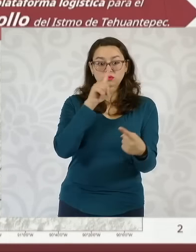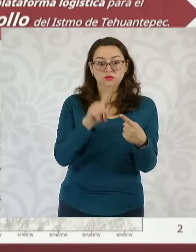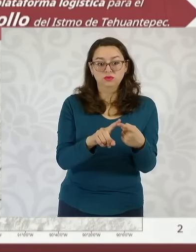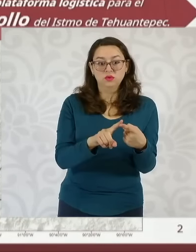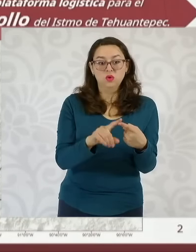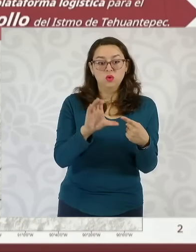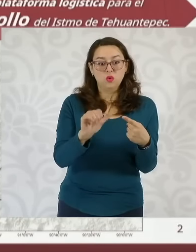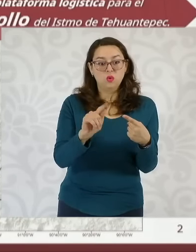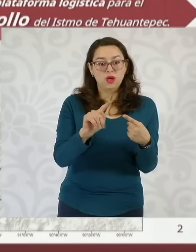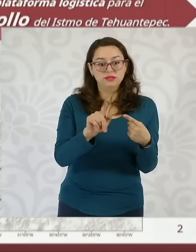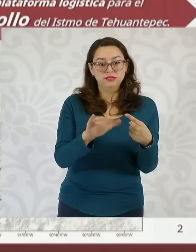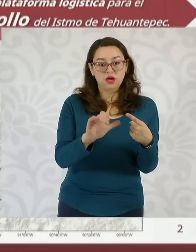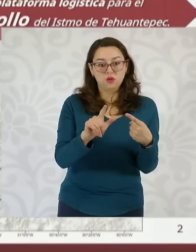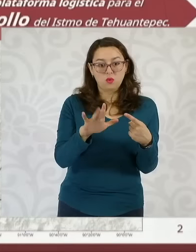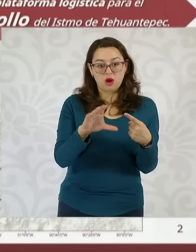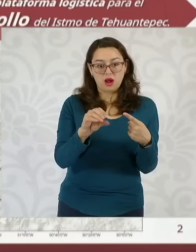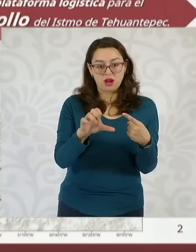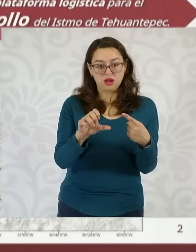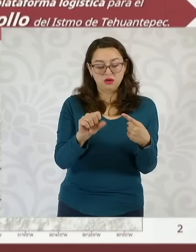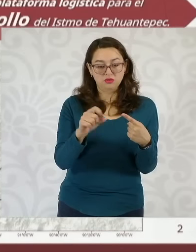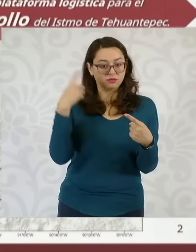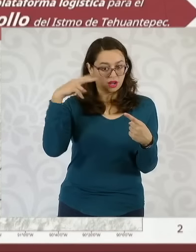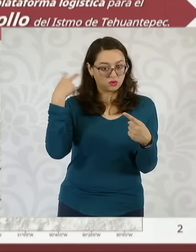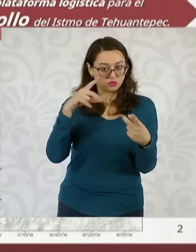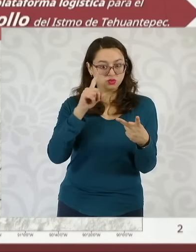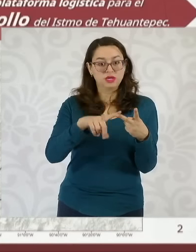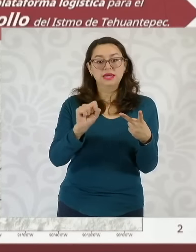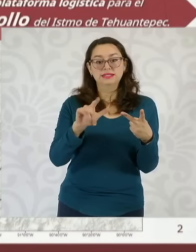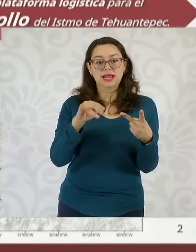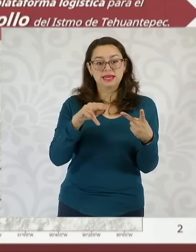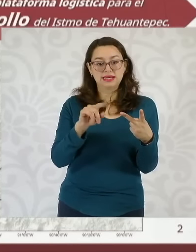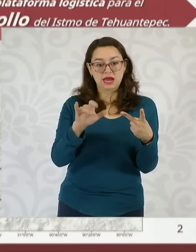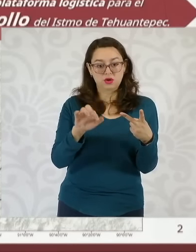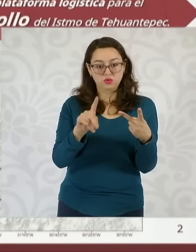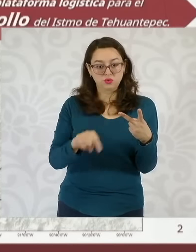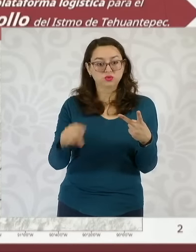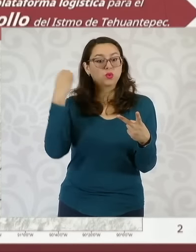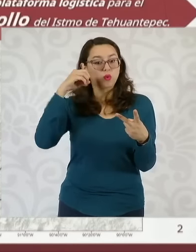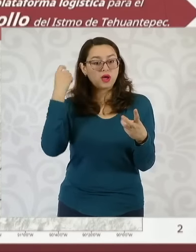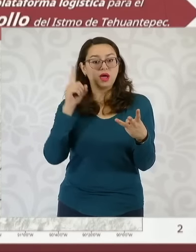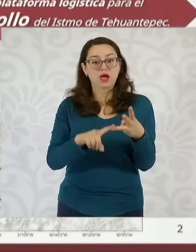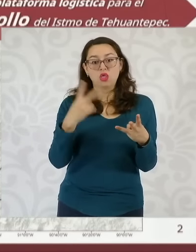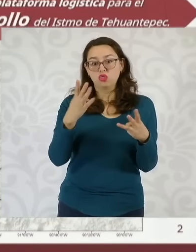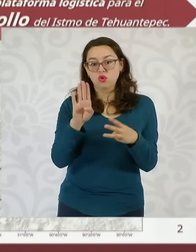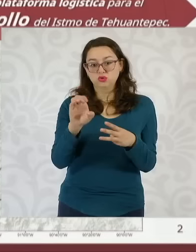Cuatzacalcos Veracruz Salina Cruz Oaxaca el puerto de Dos Bocas Tabasco y Puerto Chiapas